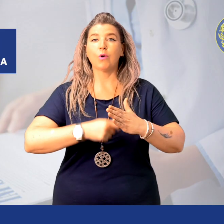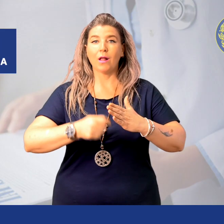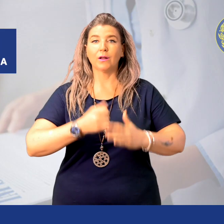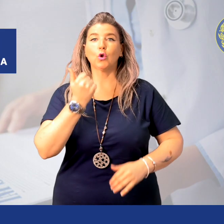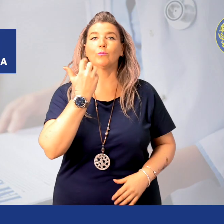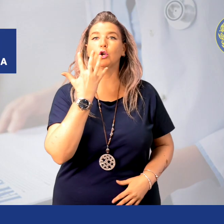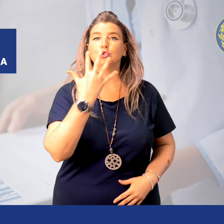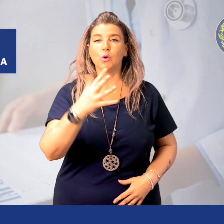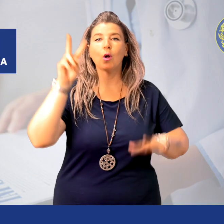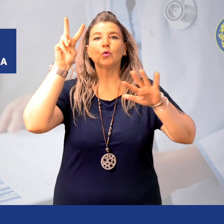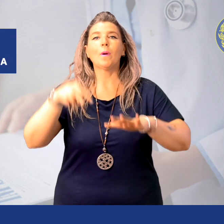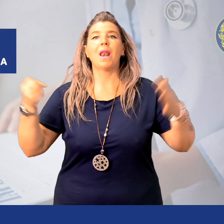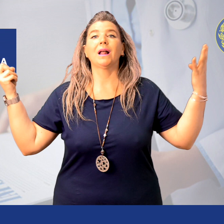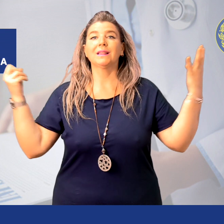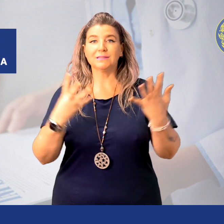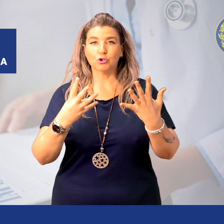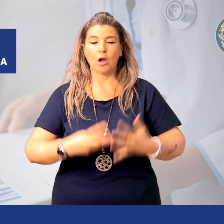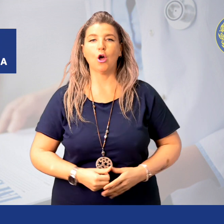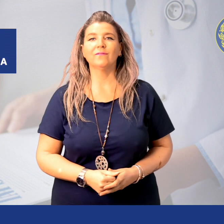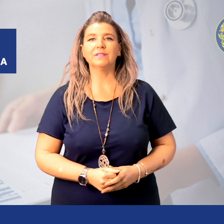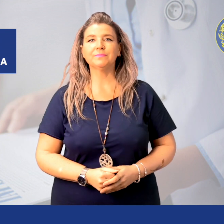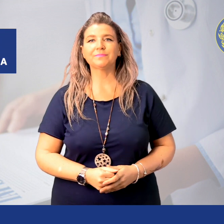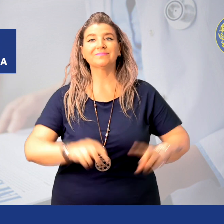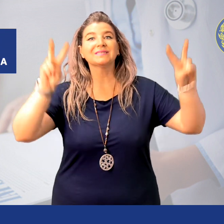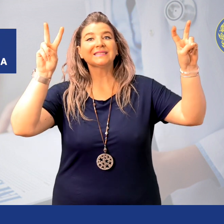Bollettino ENS n. 5/2019